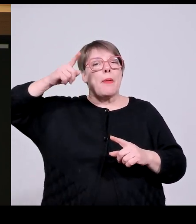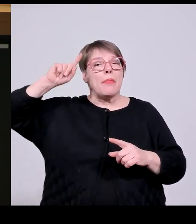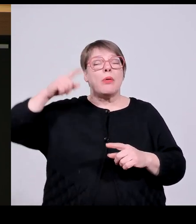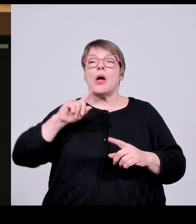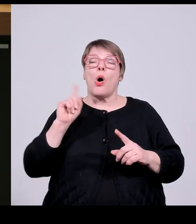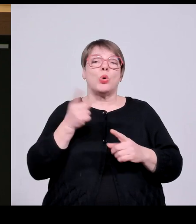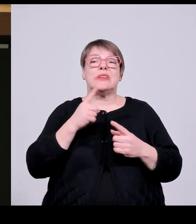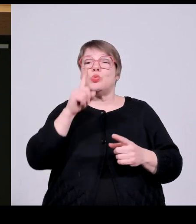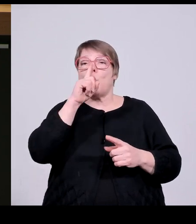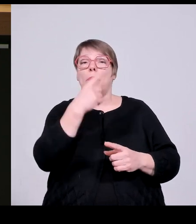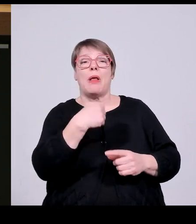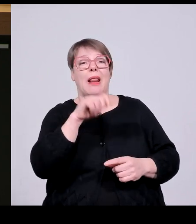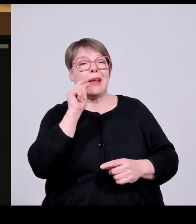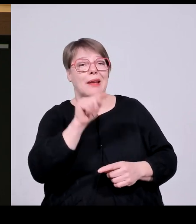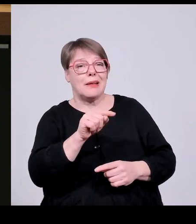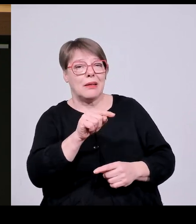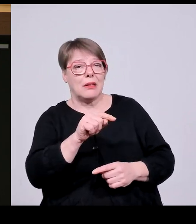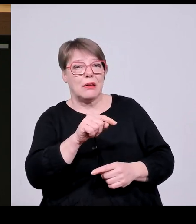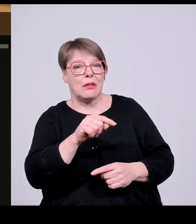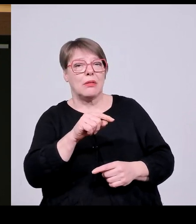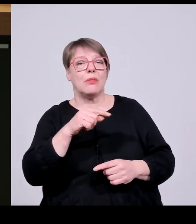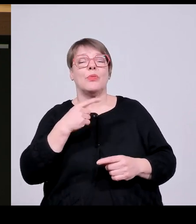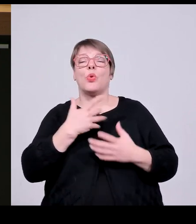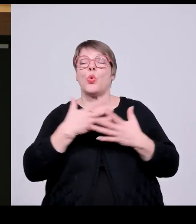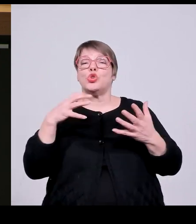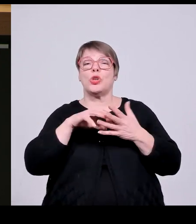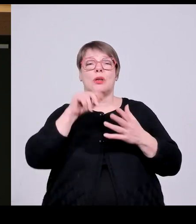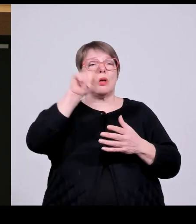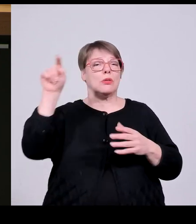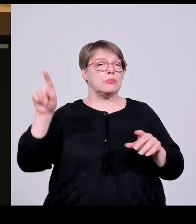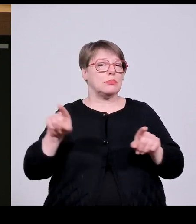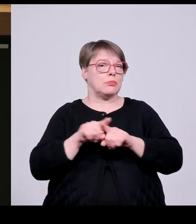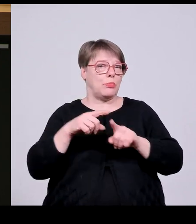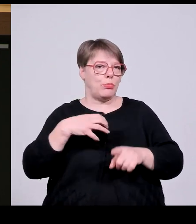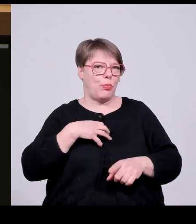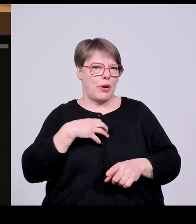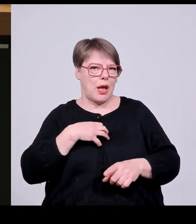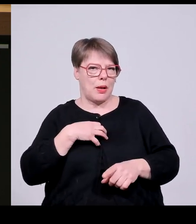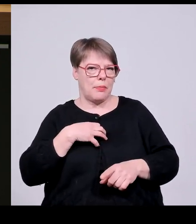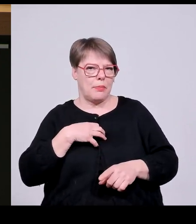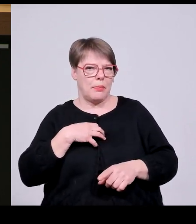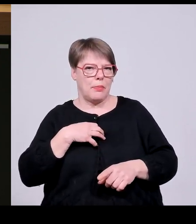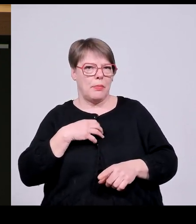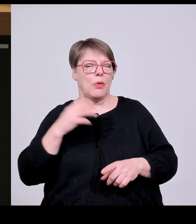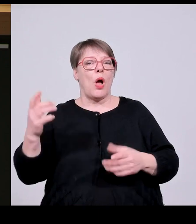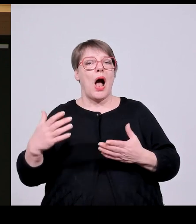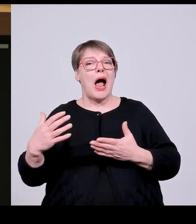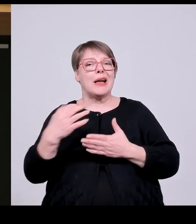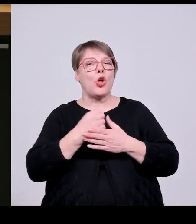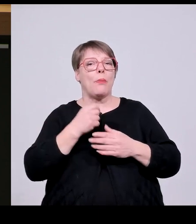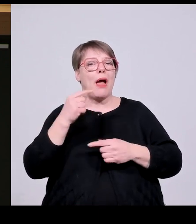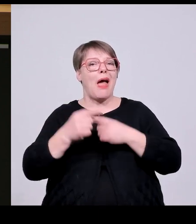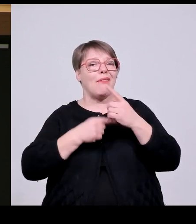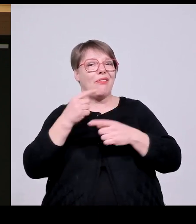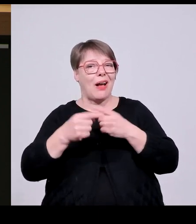den Bund geregelt. Die CDU hat dafür gesorgt, dass spekulative Kaufpreise in diese Bodenwert-Berechnungen einfließen.